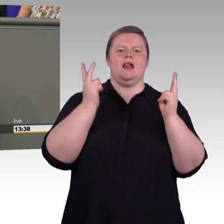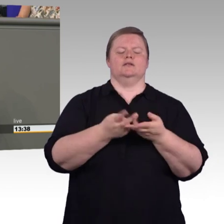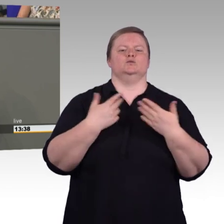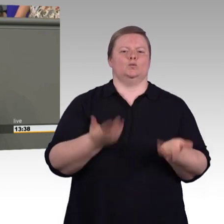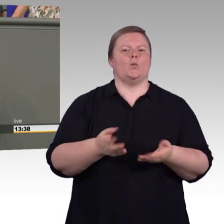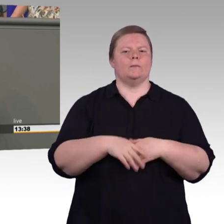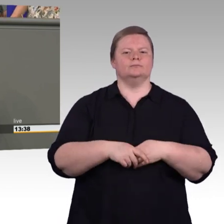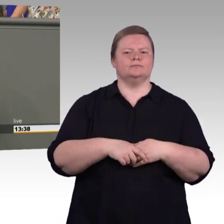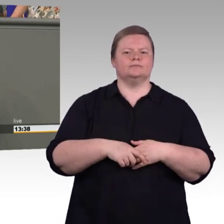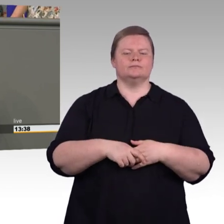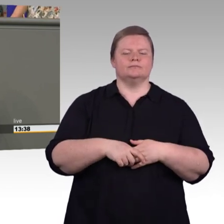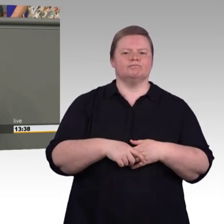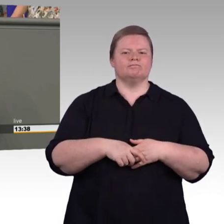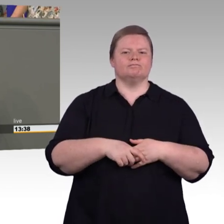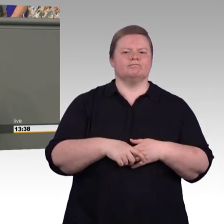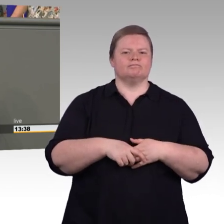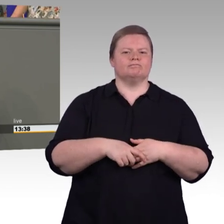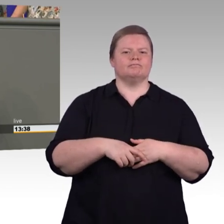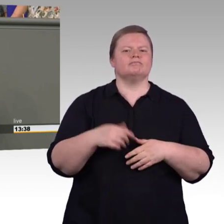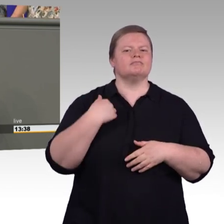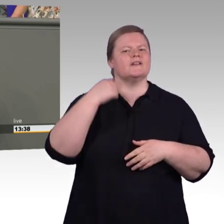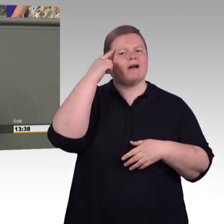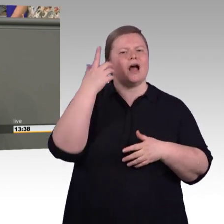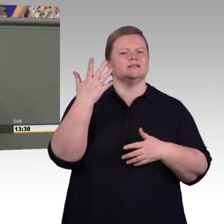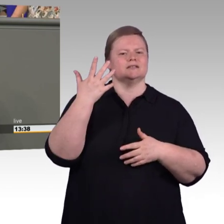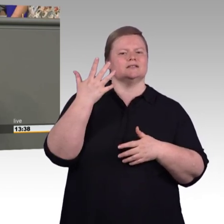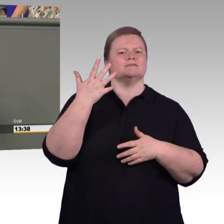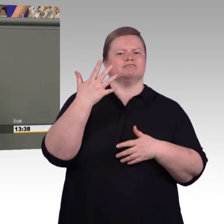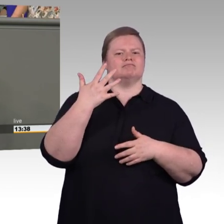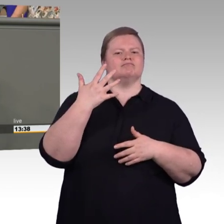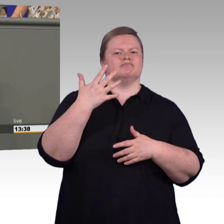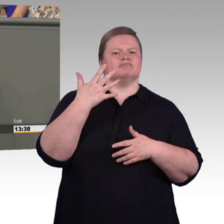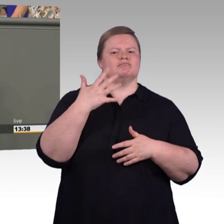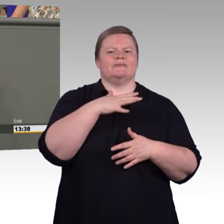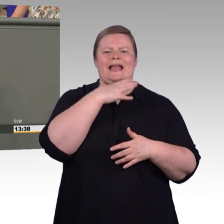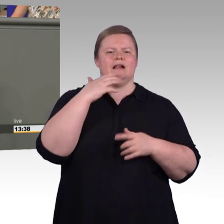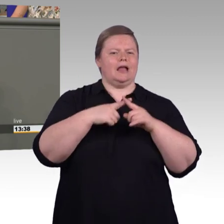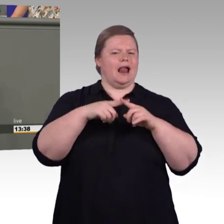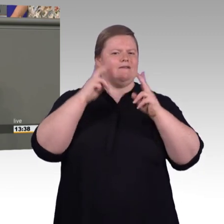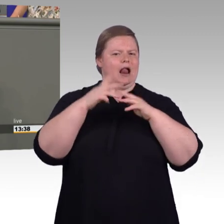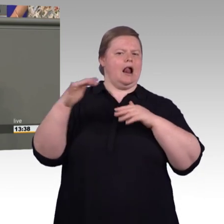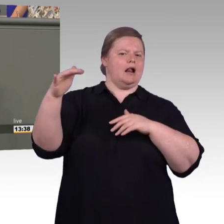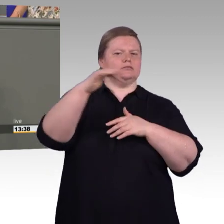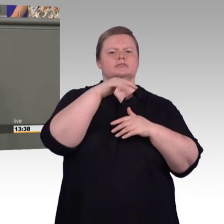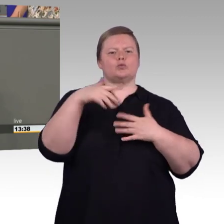Aber trotzdem bedeutet 30 Jahre Kinderrechtskonvention auch 30 Jahre Hoffnung. Ich glaube das ist ein ganz wichtiger Moment.